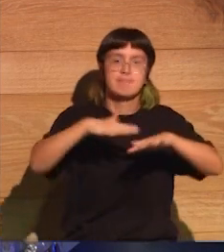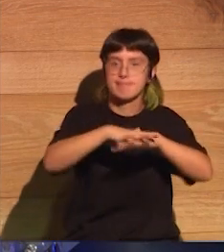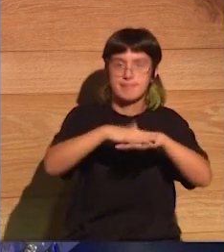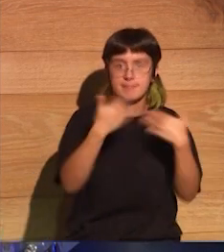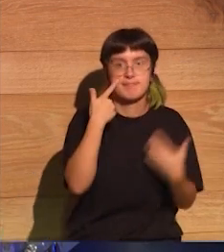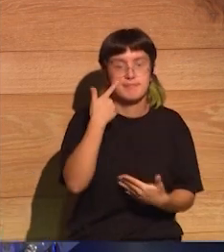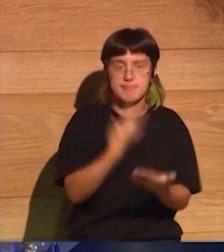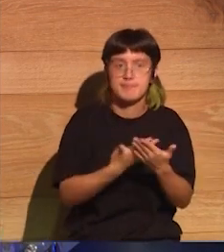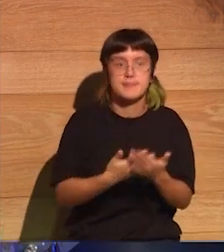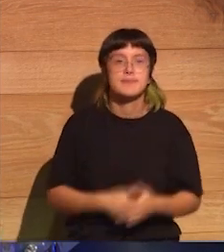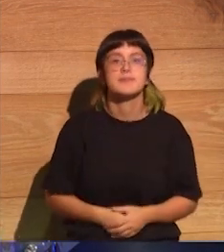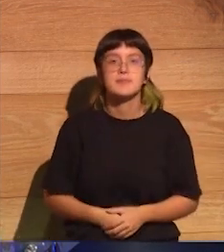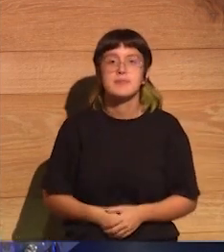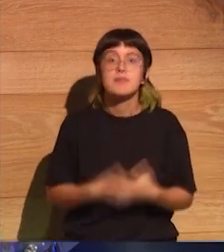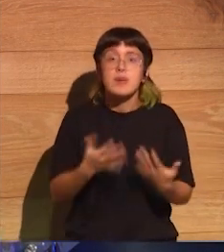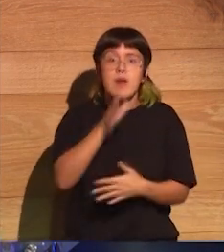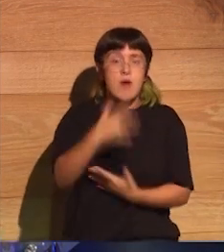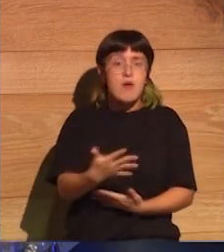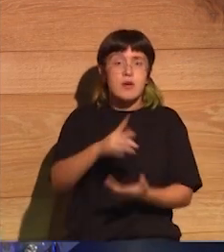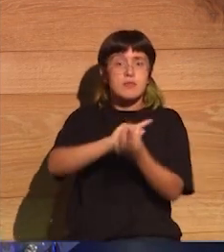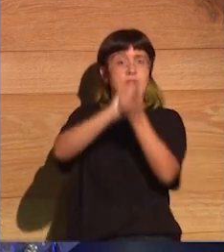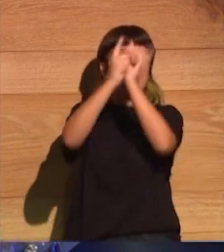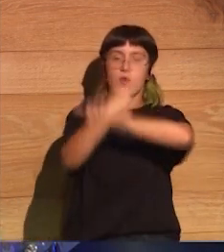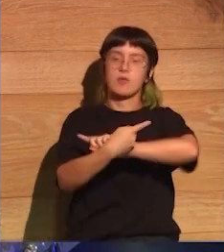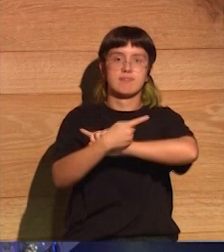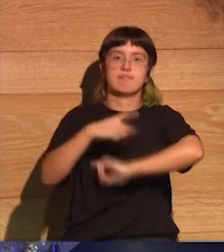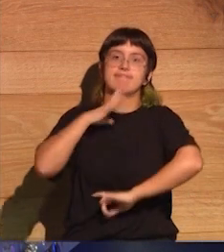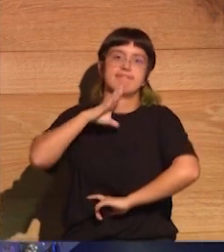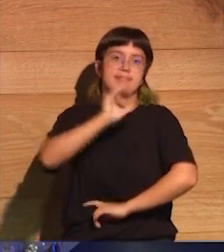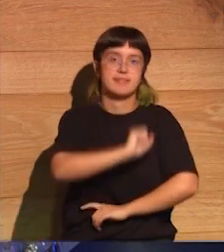que vamos a asistir a una transformación prodigiosa del proceso educativo.